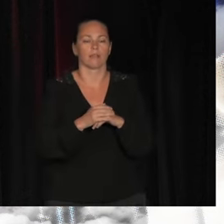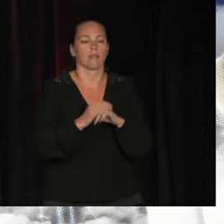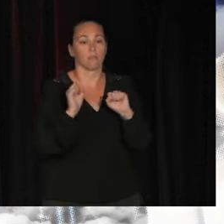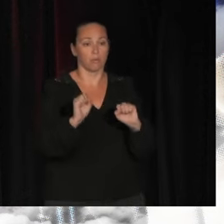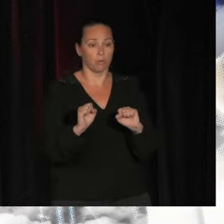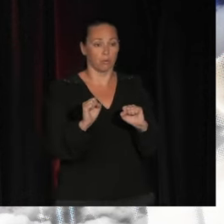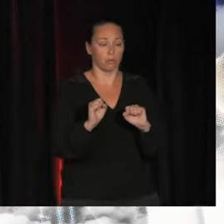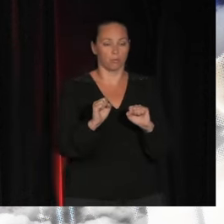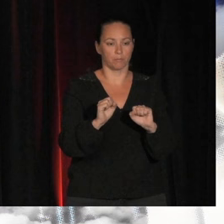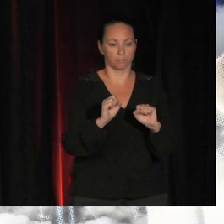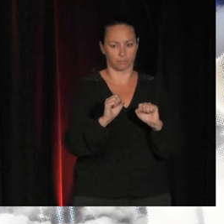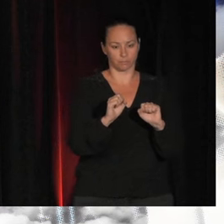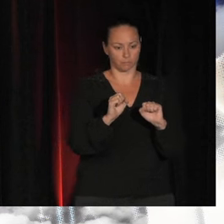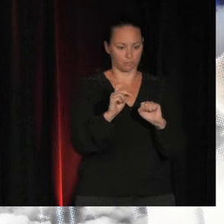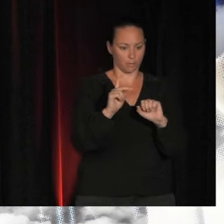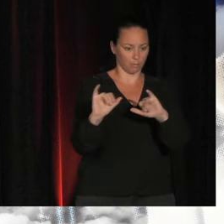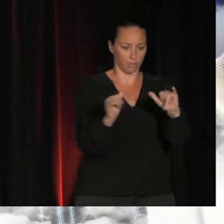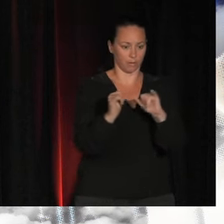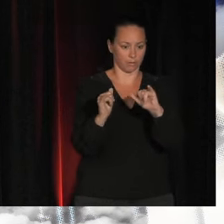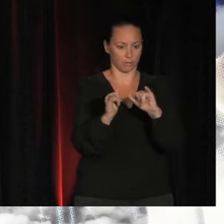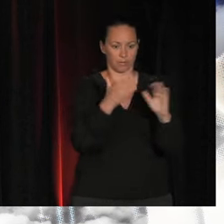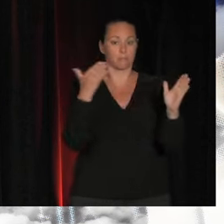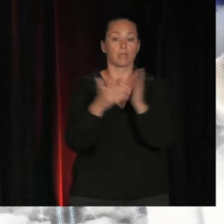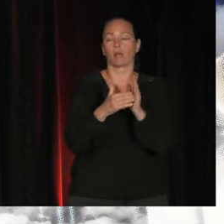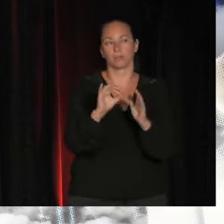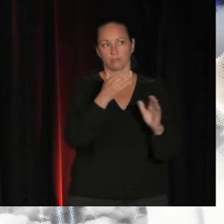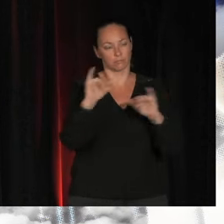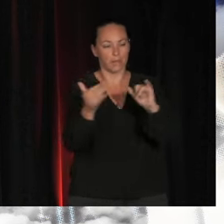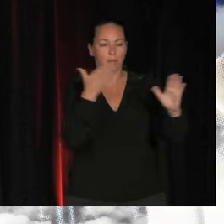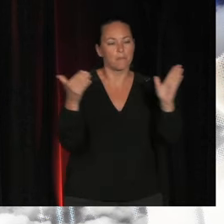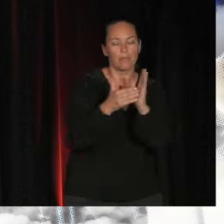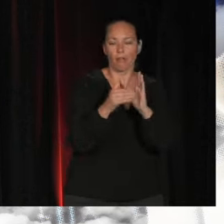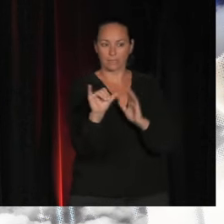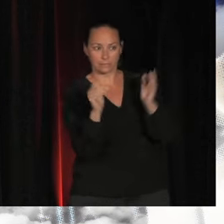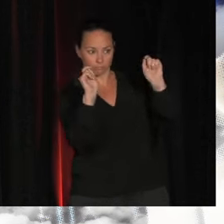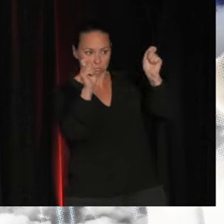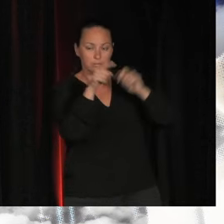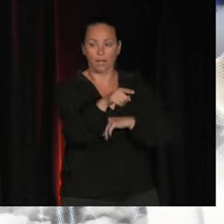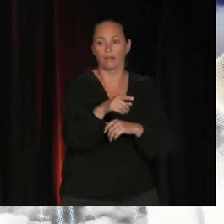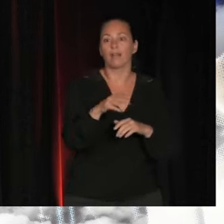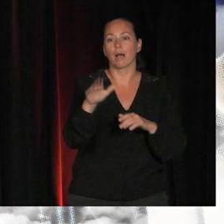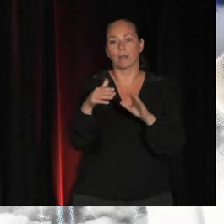qui est devenu un mème avec le temps et ça, c'est un truc qu'ils ont vraiment bossé à fond pour en faire quelque chose vraiment de particulier